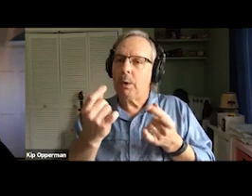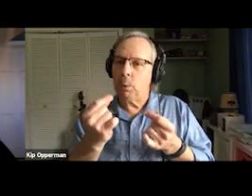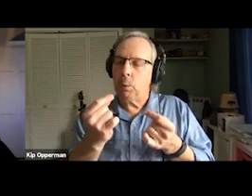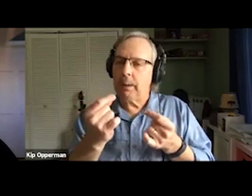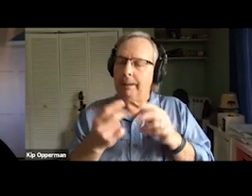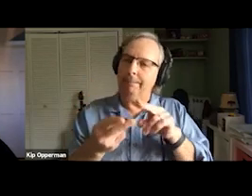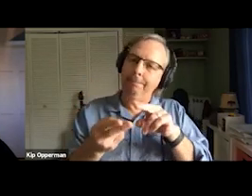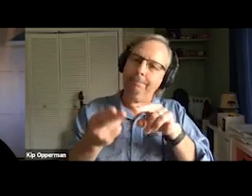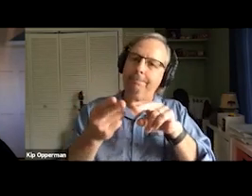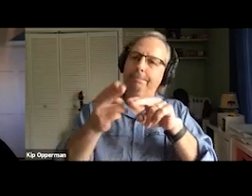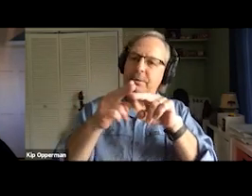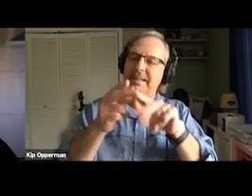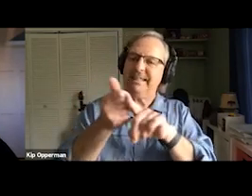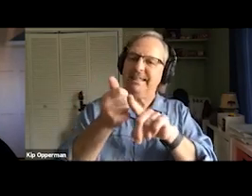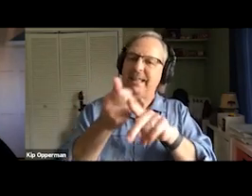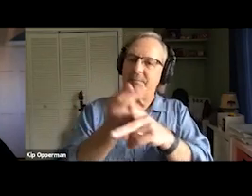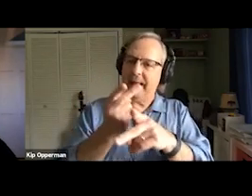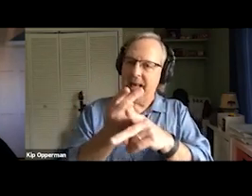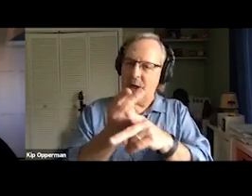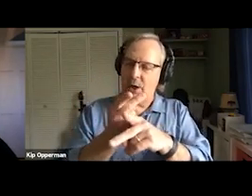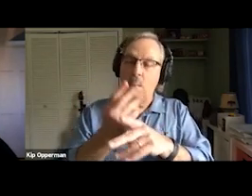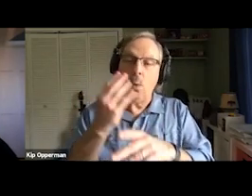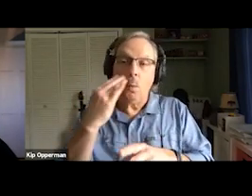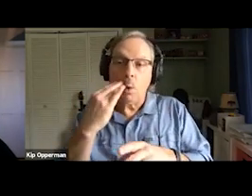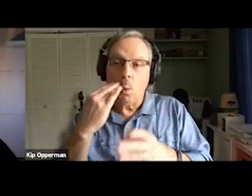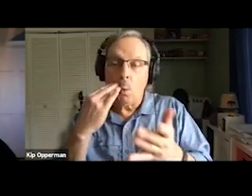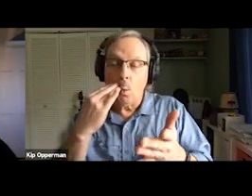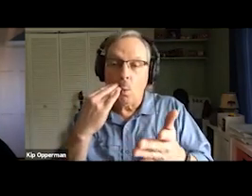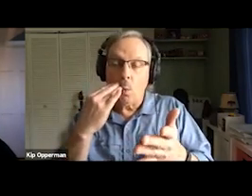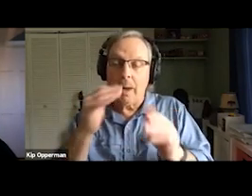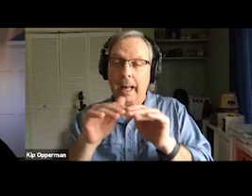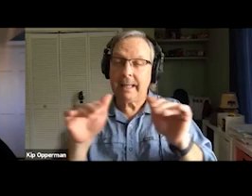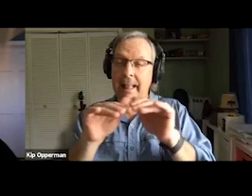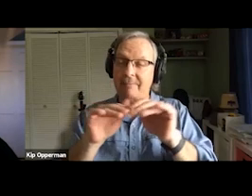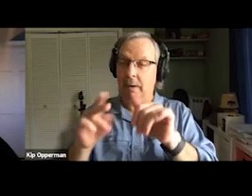Entonces sabemos que ciertamente hay un nivel de trauma secundario,